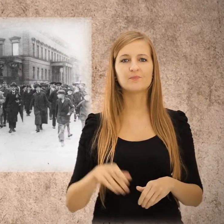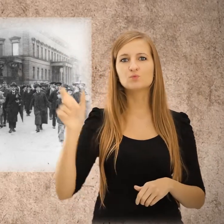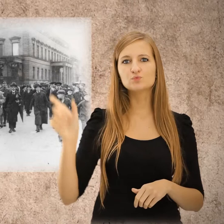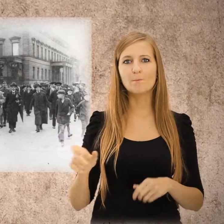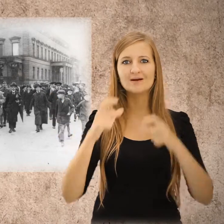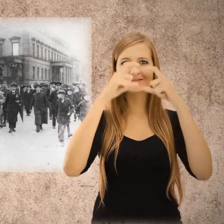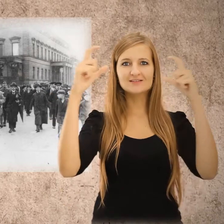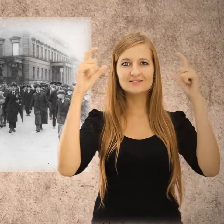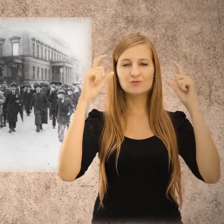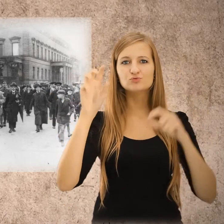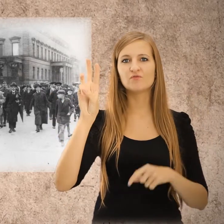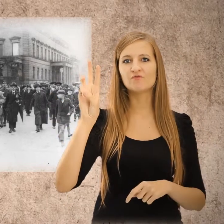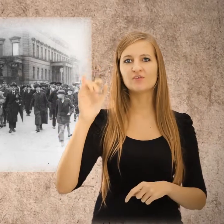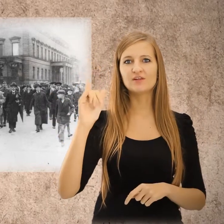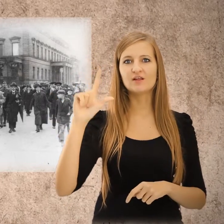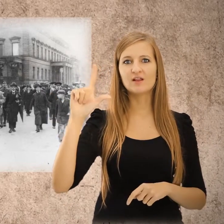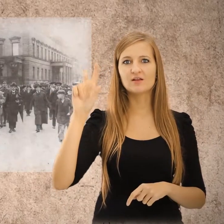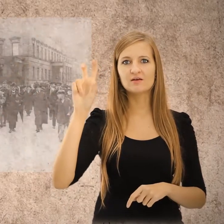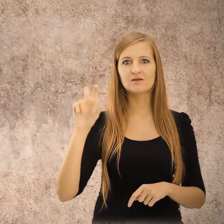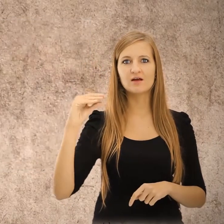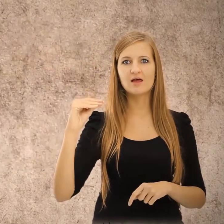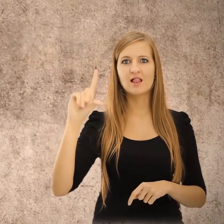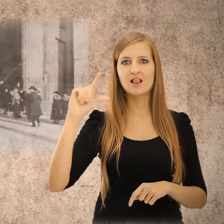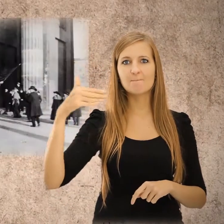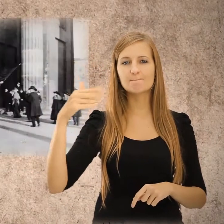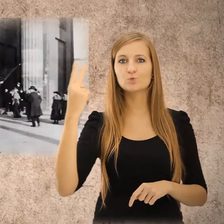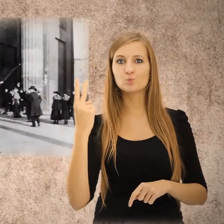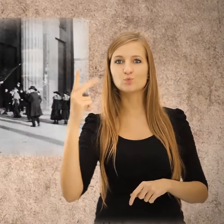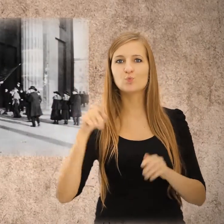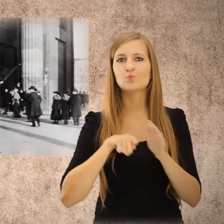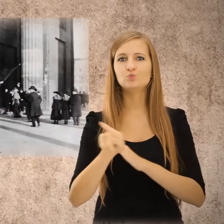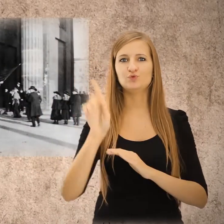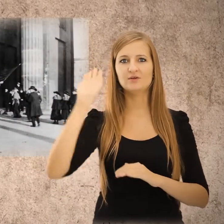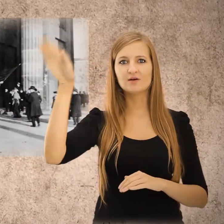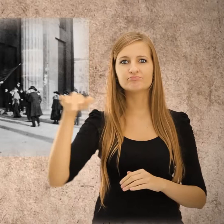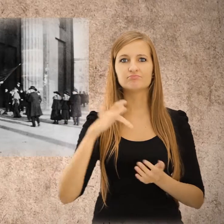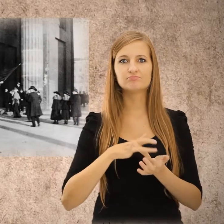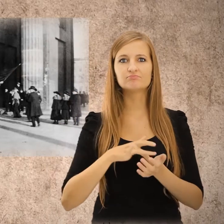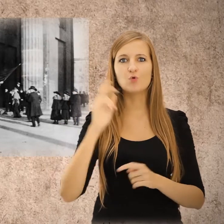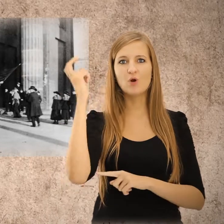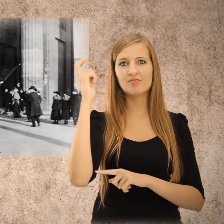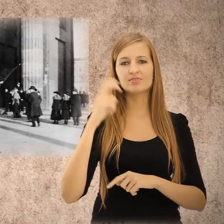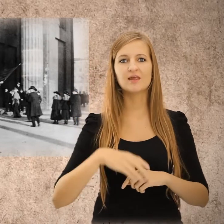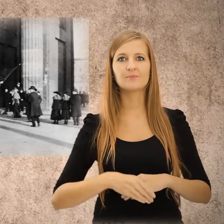Cesarz Wilhelm II ucieka do Holandii.